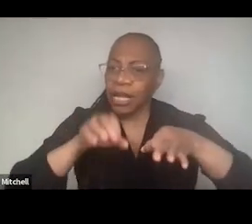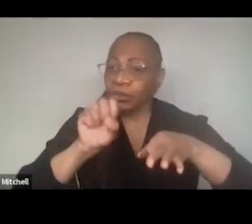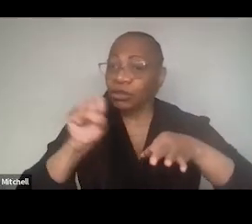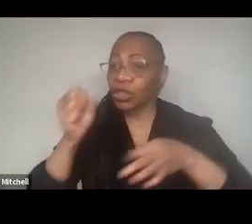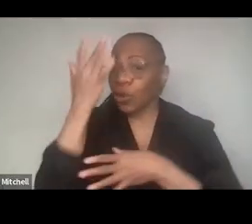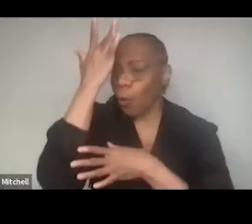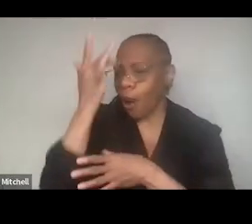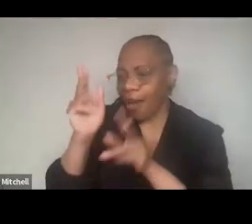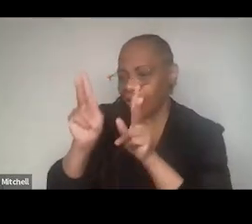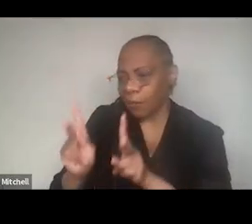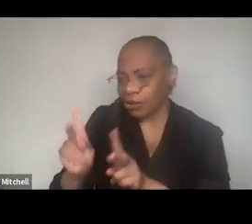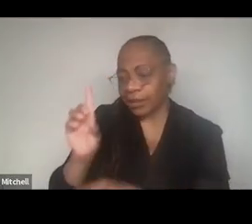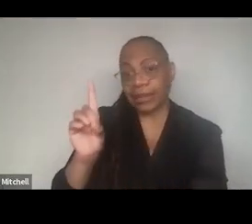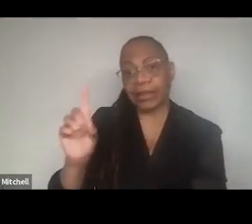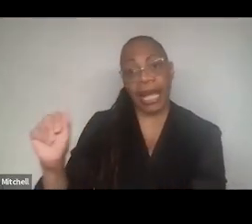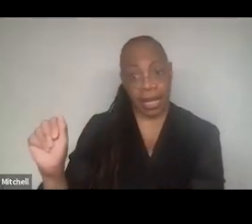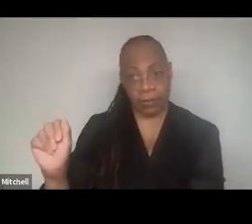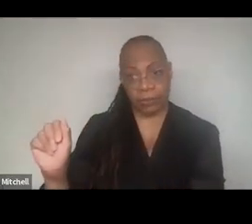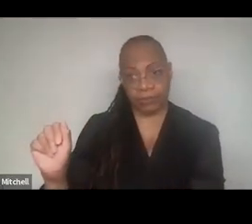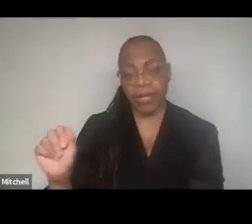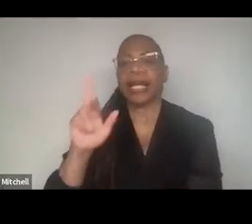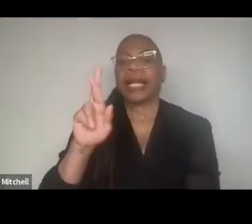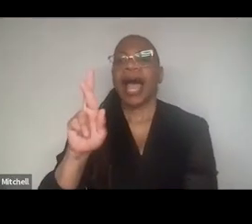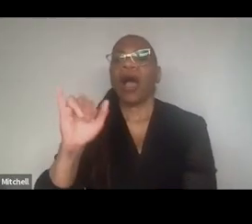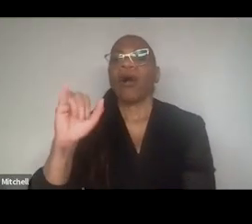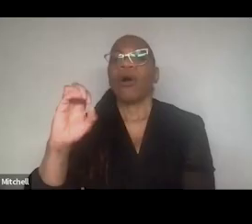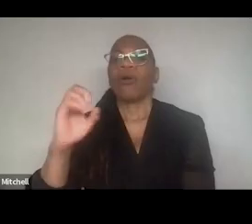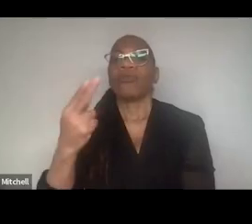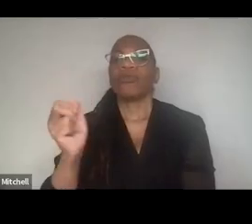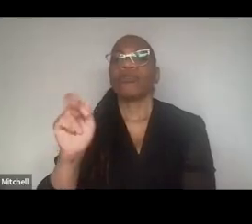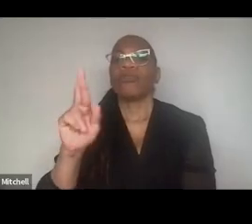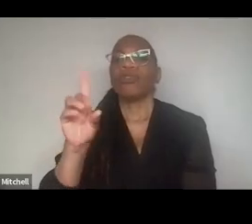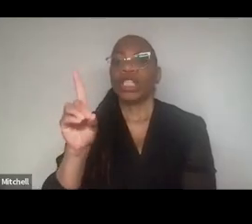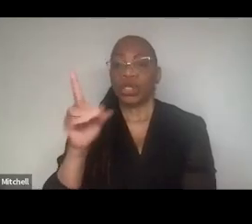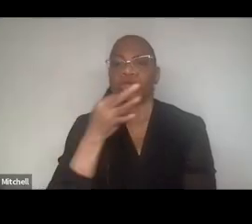Bien, supongo que Richard va a quitar el silencio en un segundo.